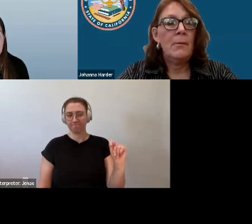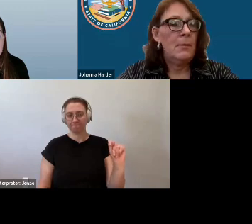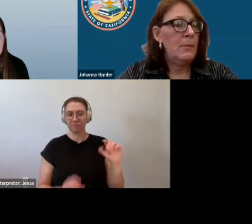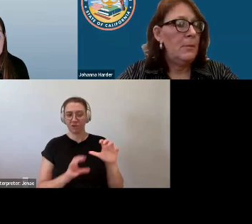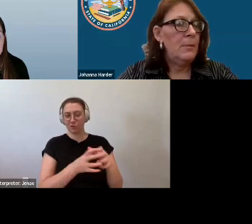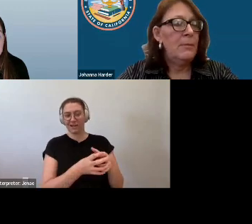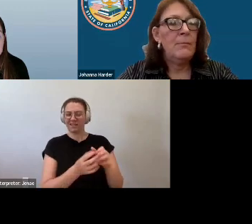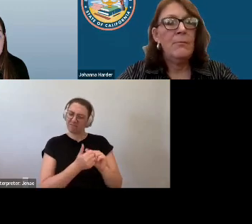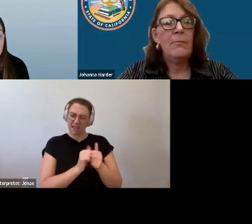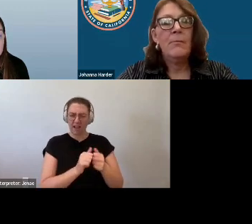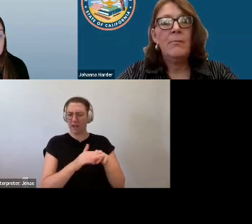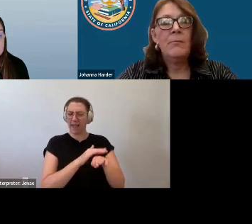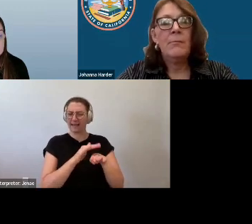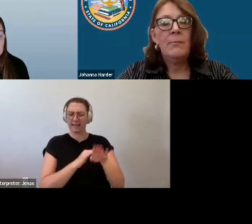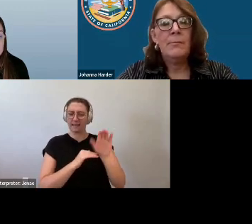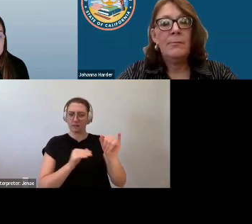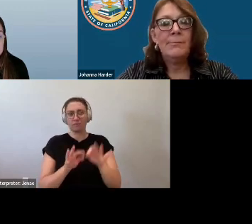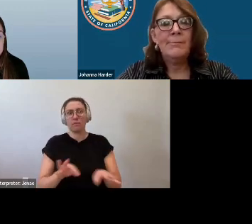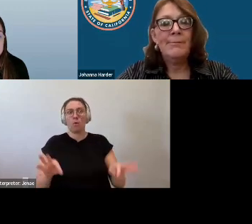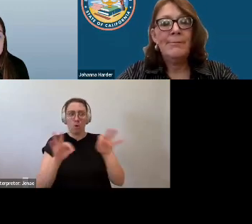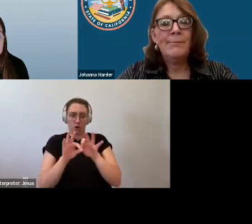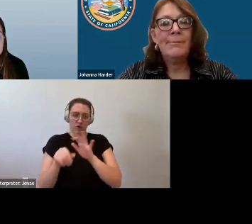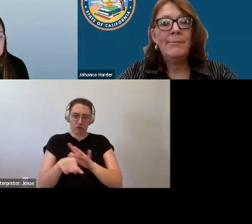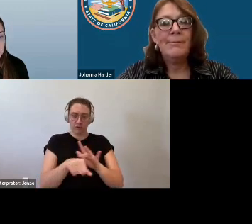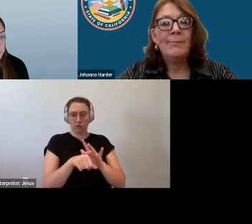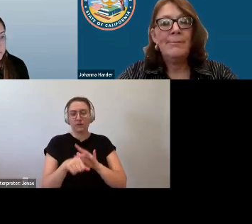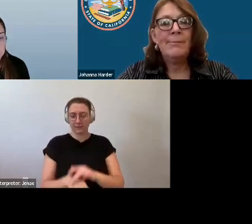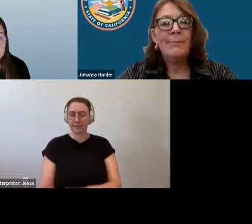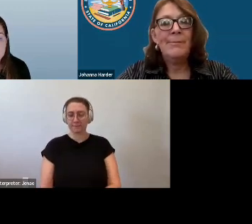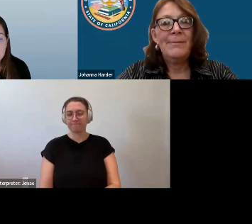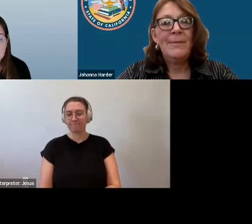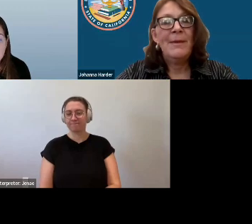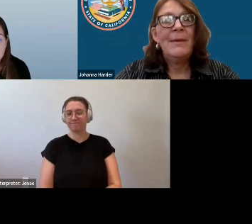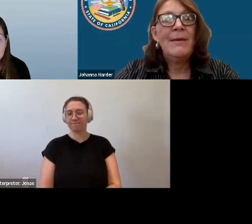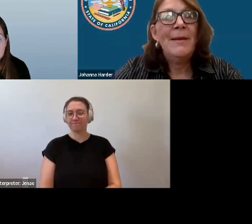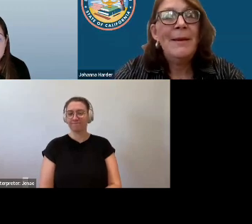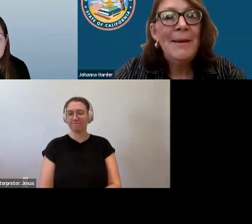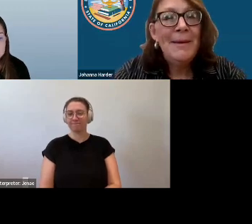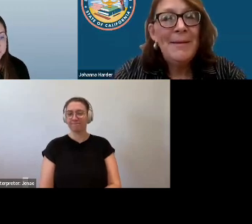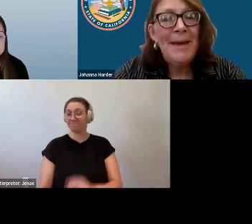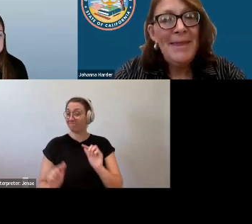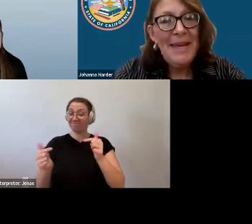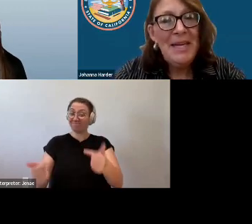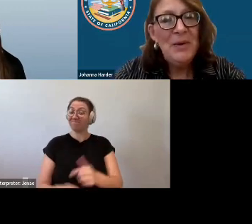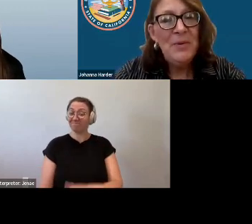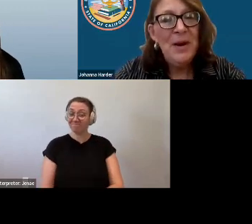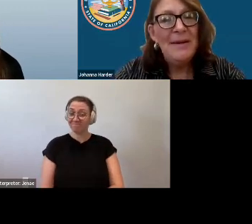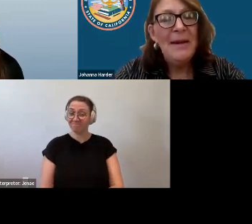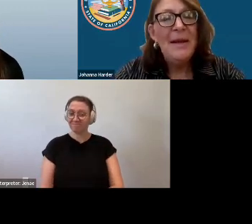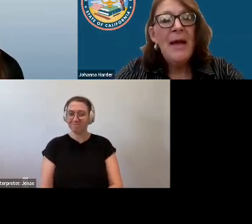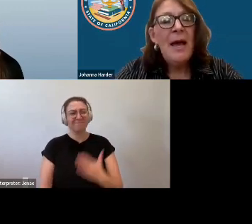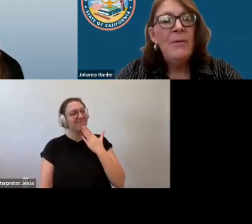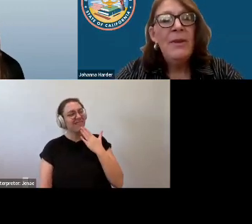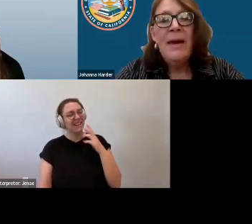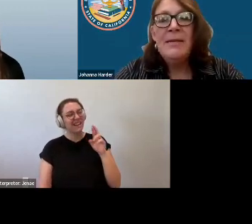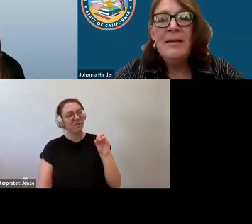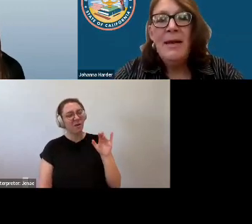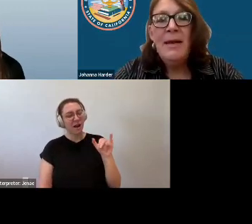y cómo acceder a estos importantes recursos. Les doy la palabra. Gracias, Robin. Quisiera